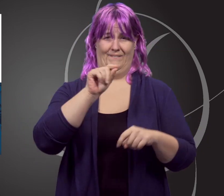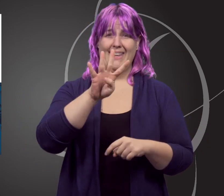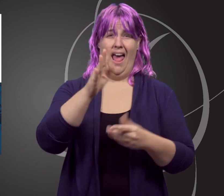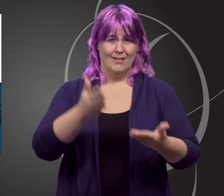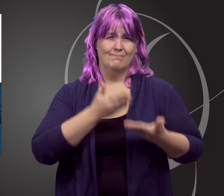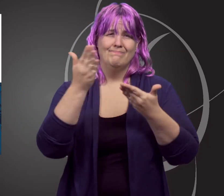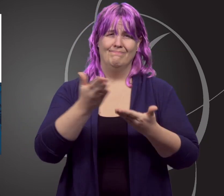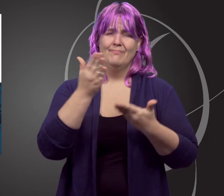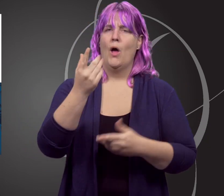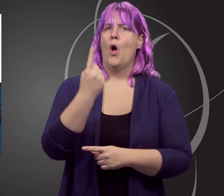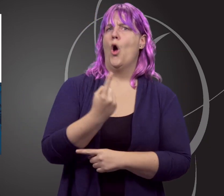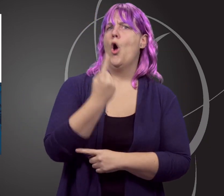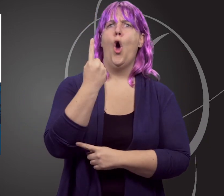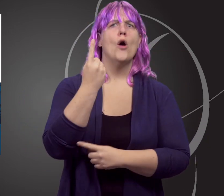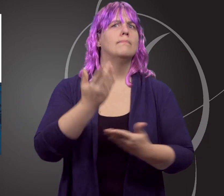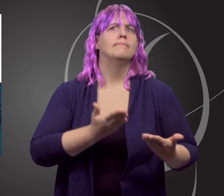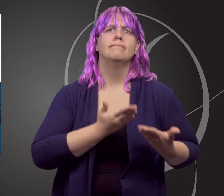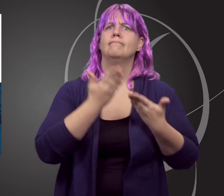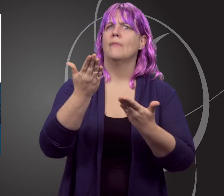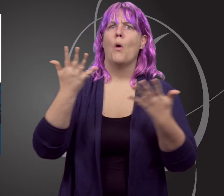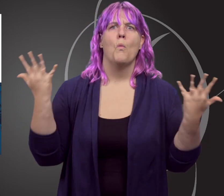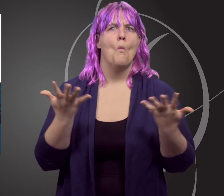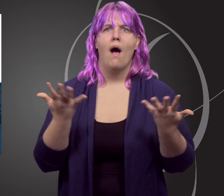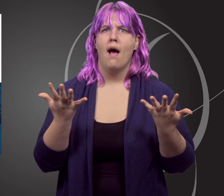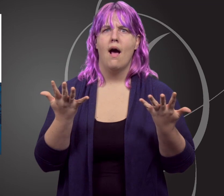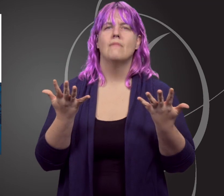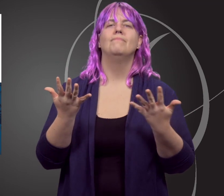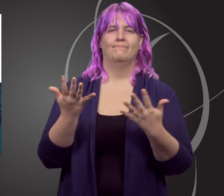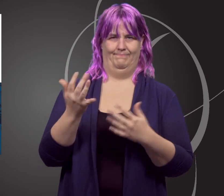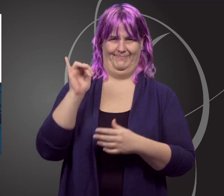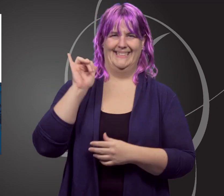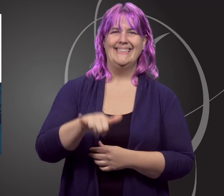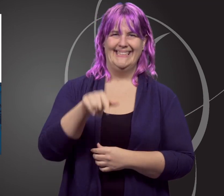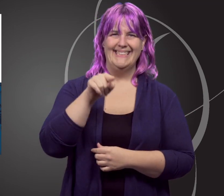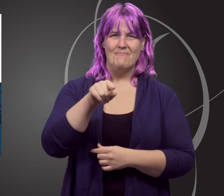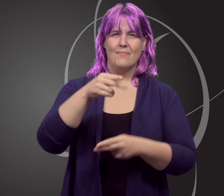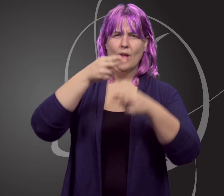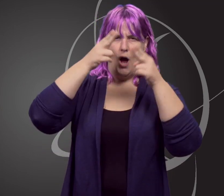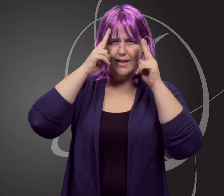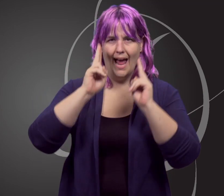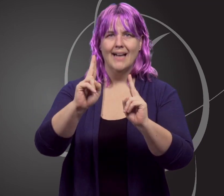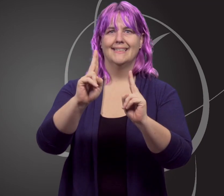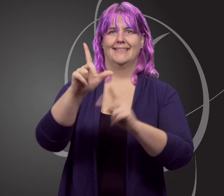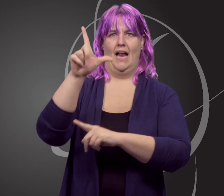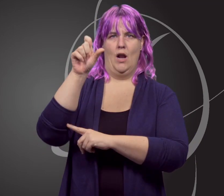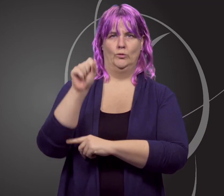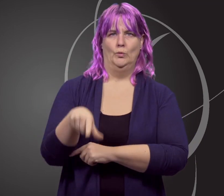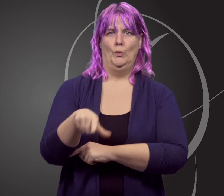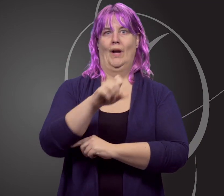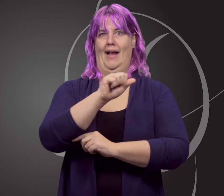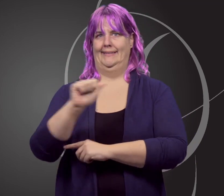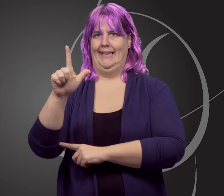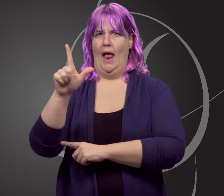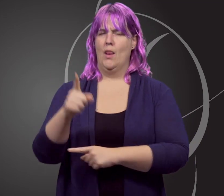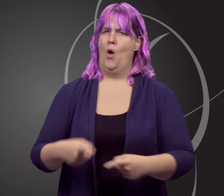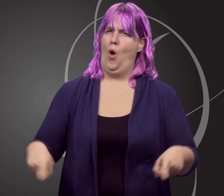Une de ces recommandations était la reconnaissance de la LSQ et l’ASL